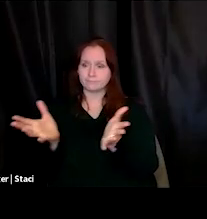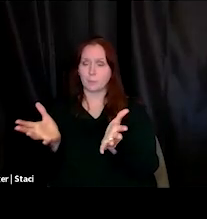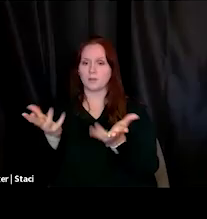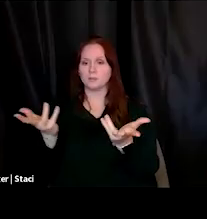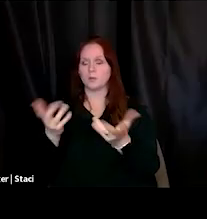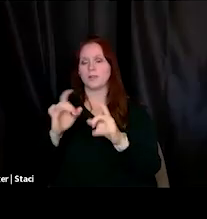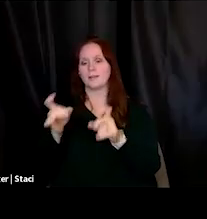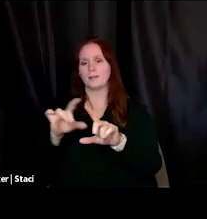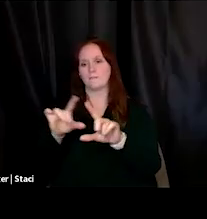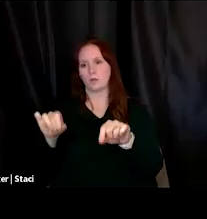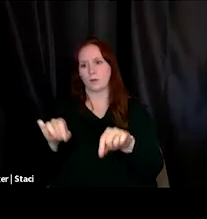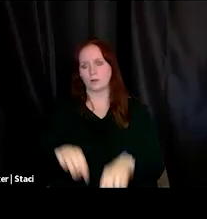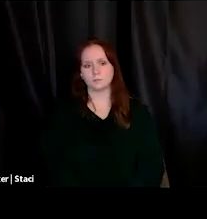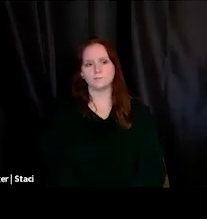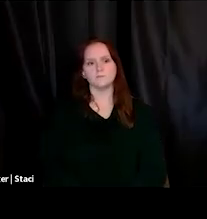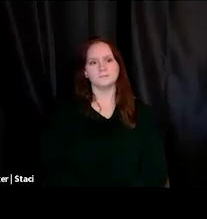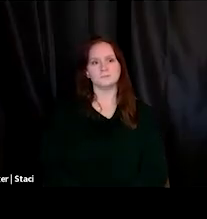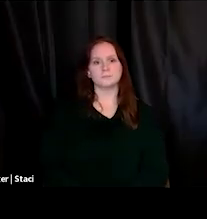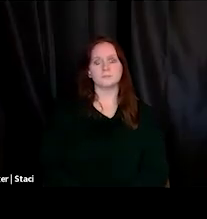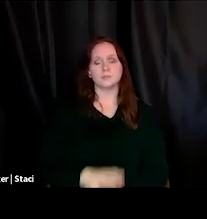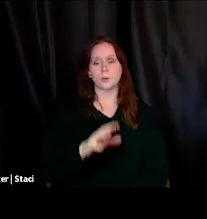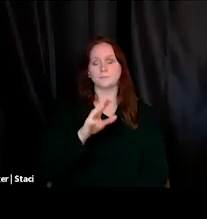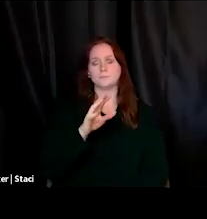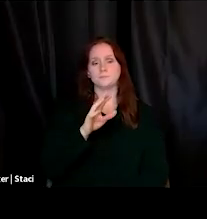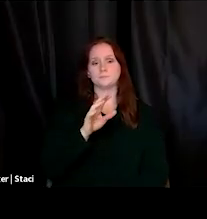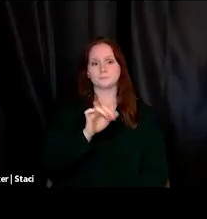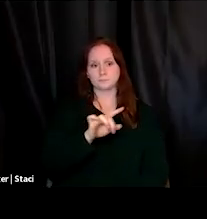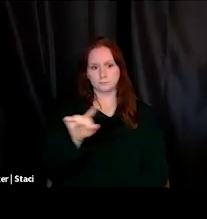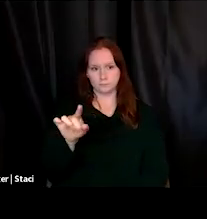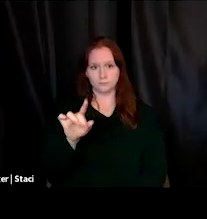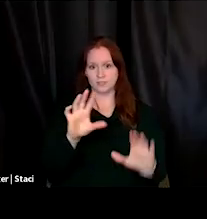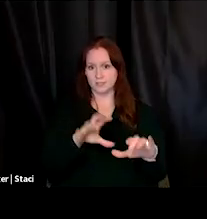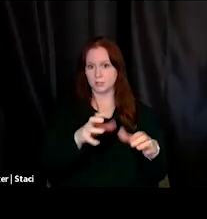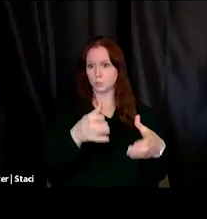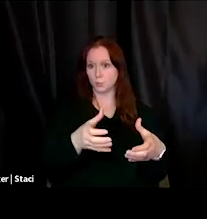El cambio se aplica a los nuevos sobrepagos. Si los beneficiarios ya tienen un sobrepago